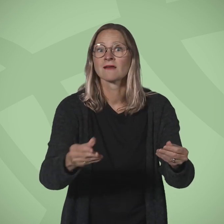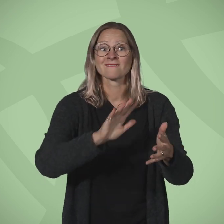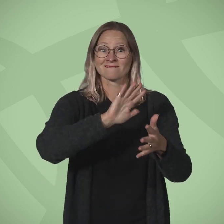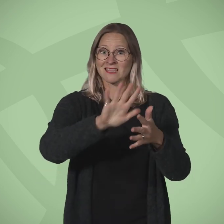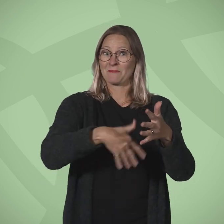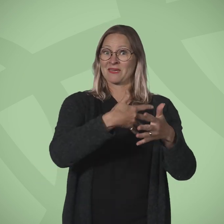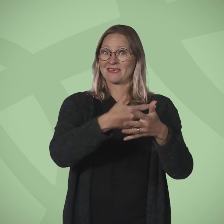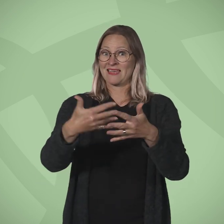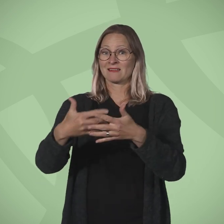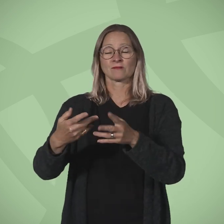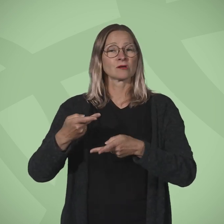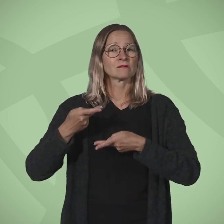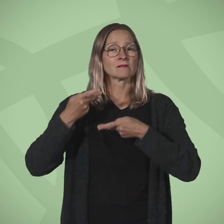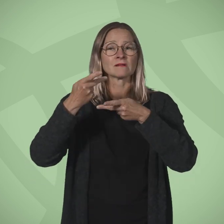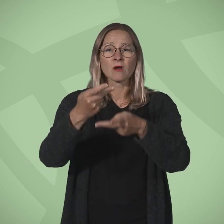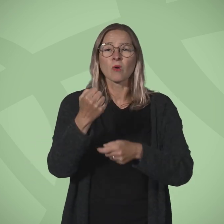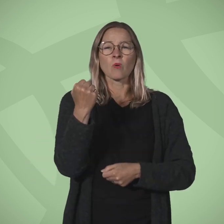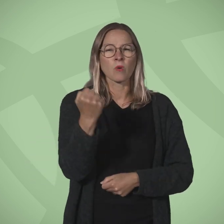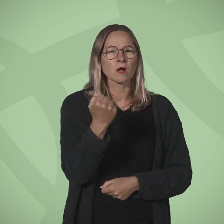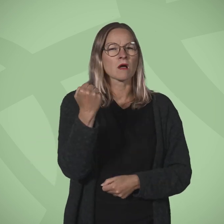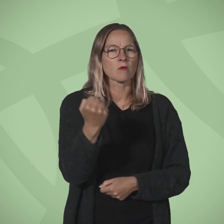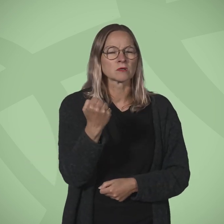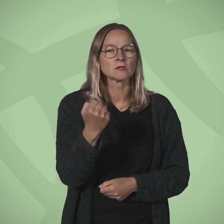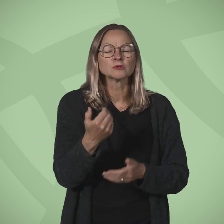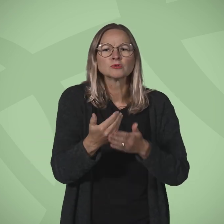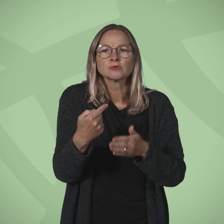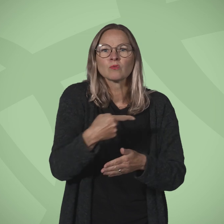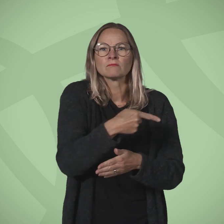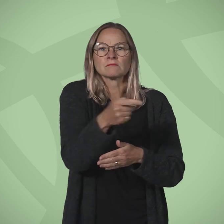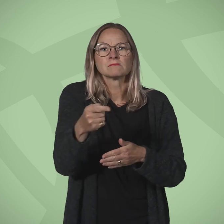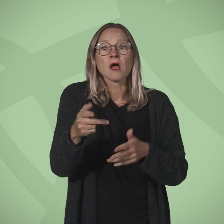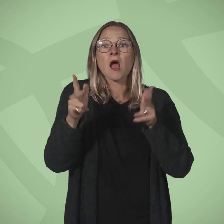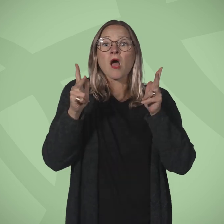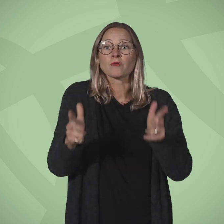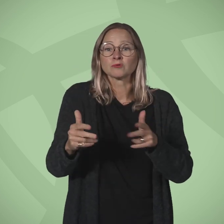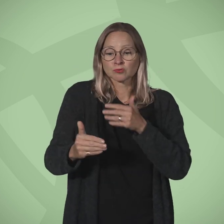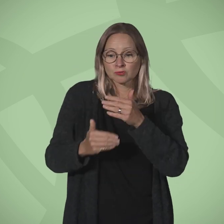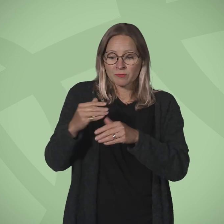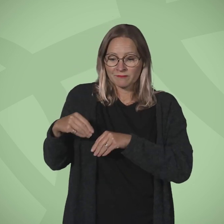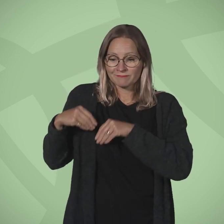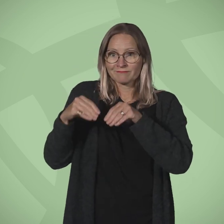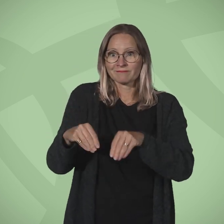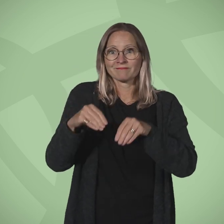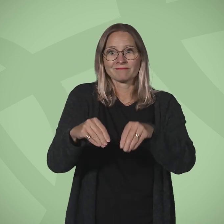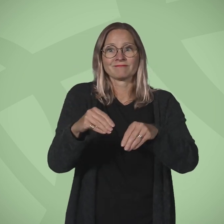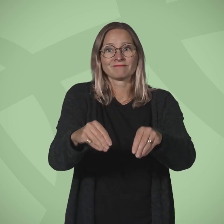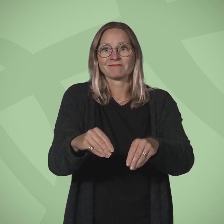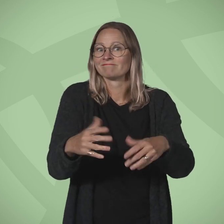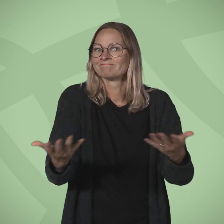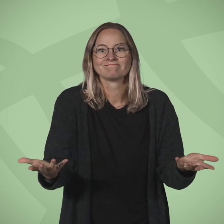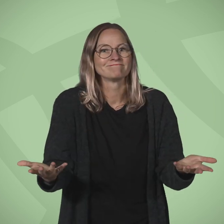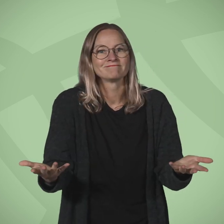Viittomakielet ovat jatkuvasti uhattuina, - koska ne eivät siirry automaattisesti sukupolvelta toiselle.